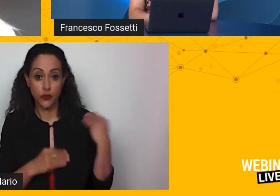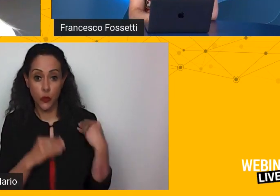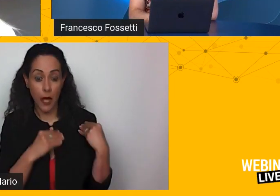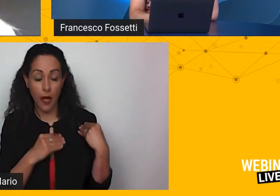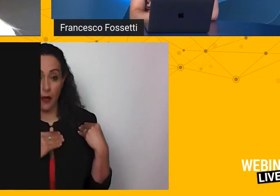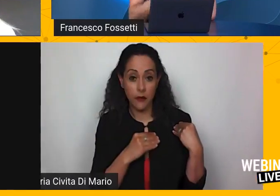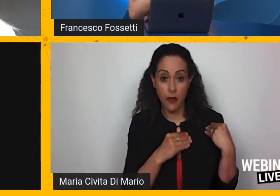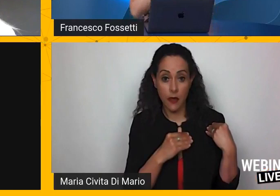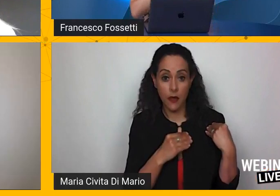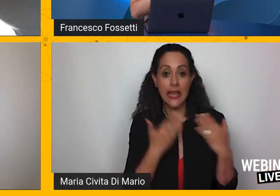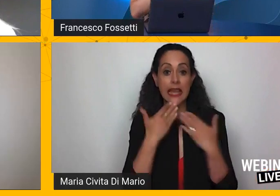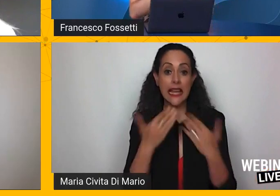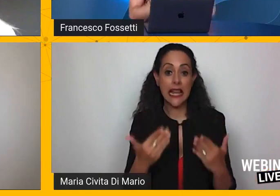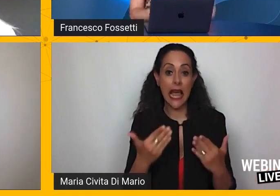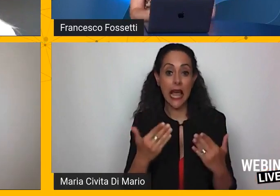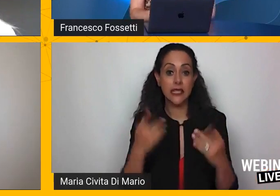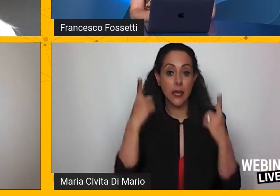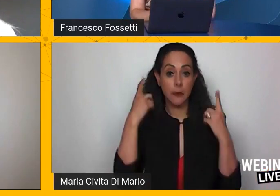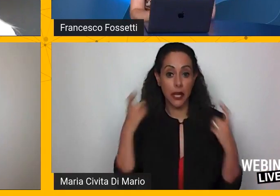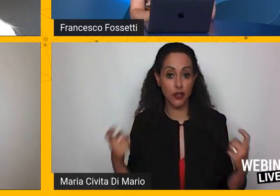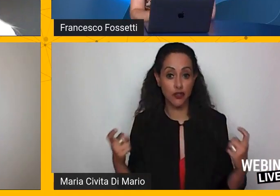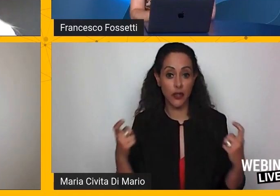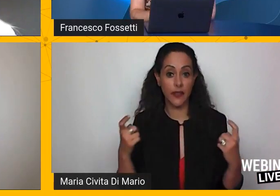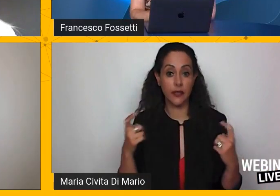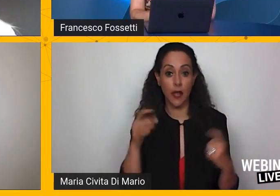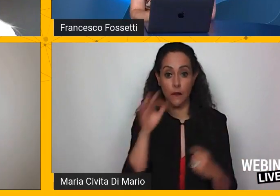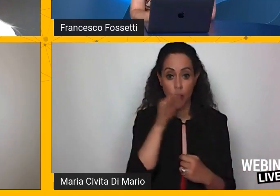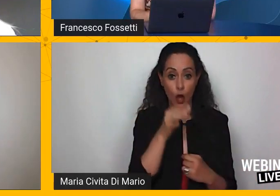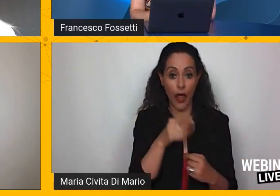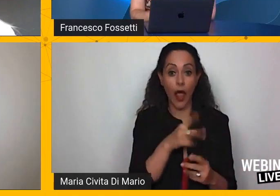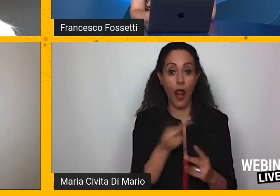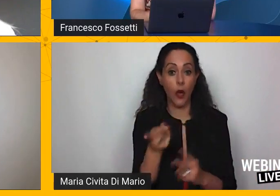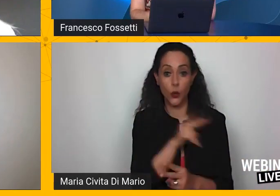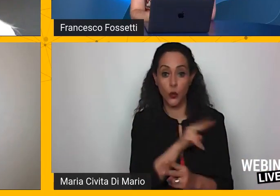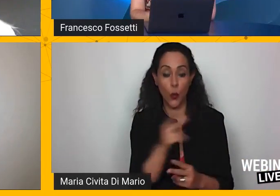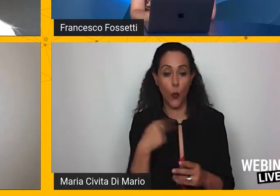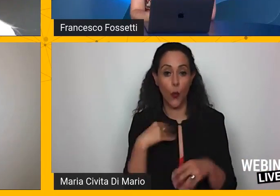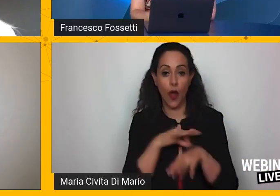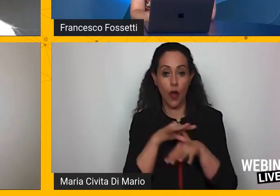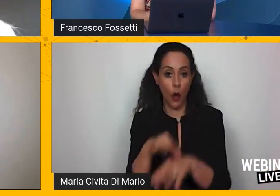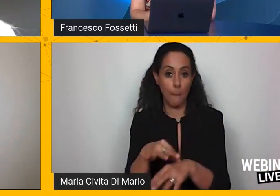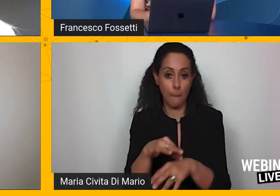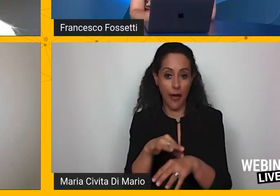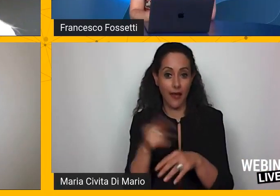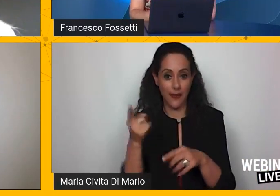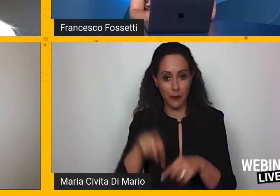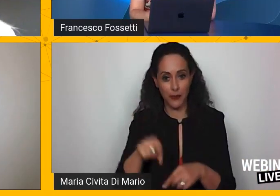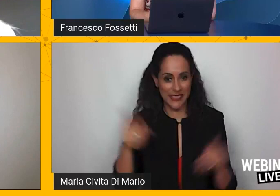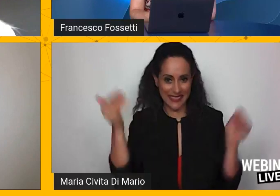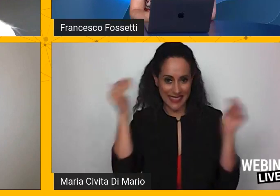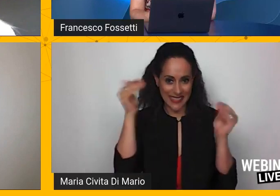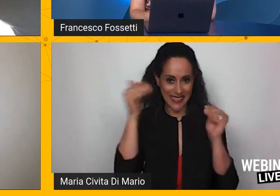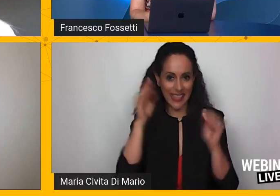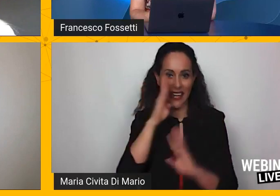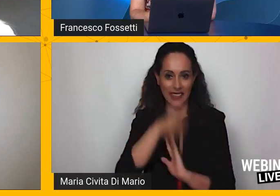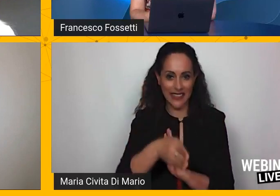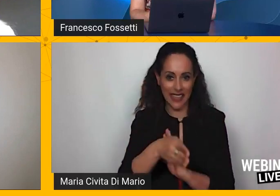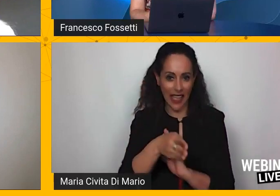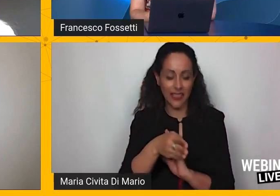quindi se non ci sono eh ulteriori domande ringrazio Maria Civita e Fiorella che ci